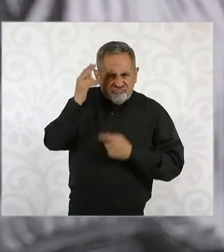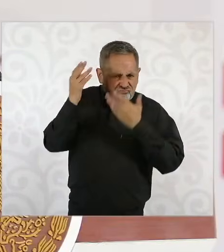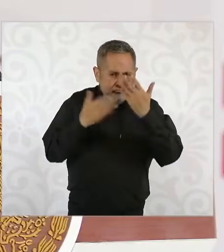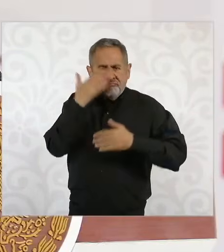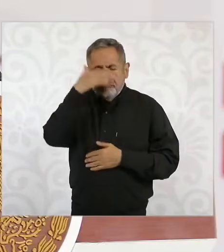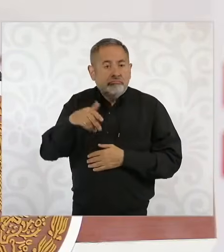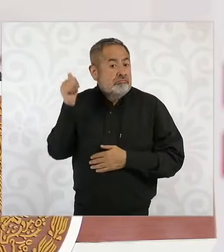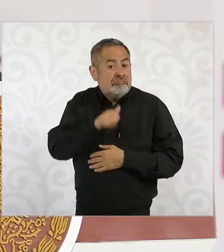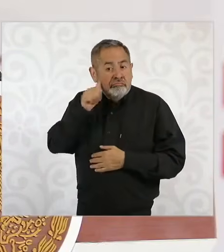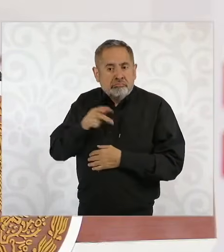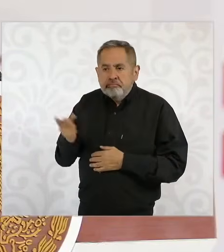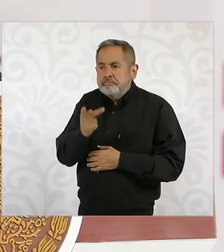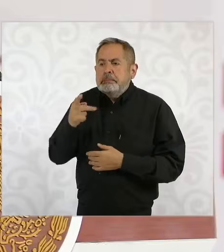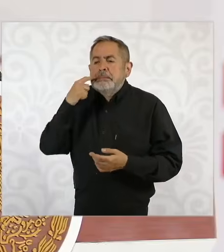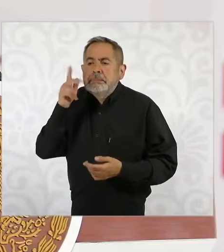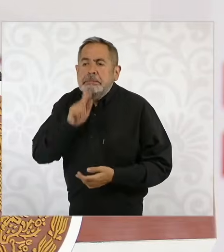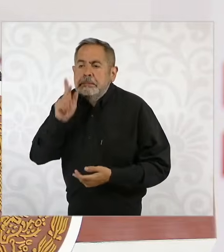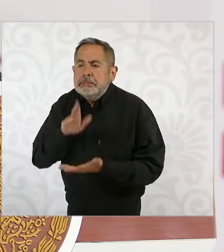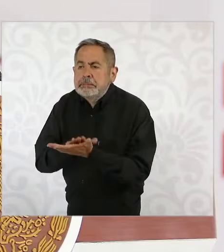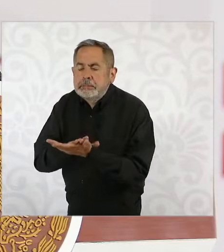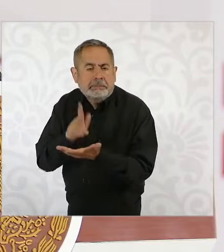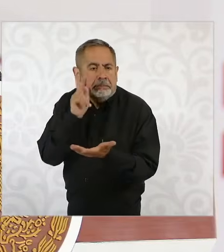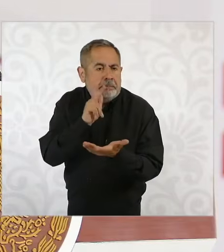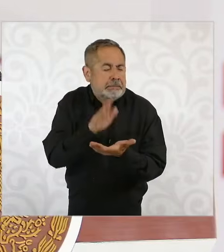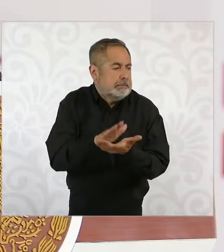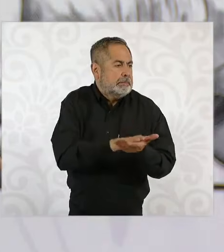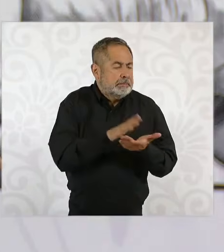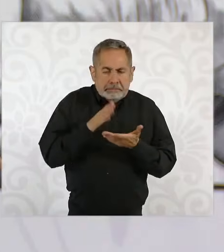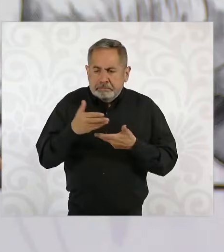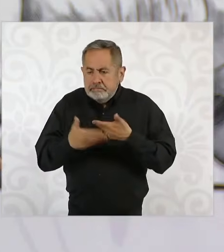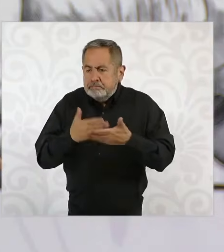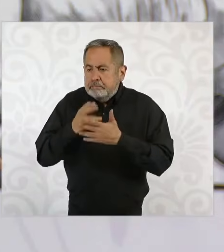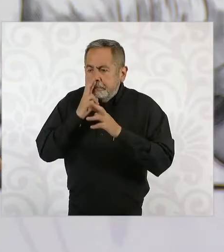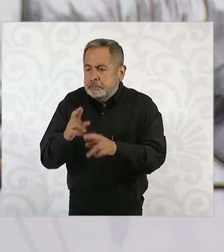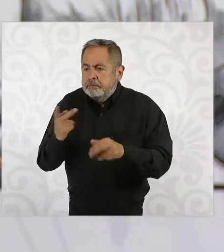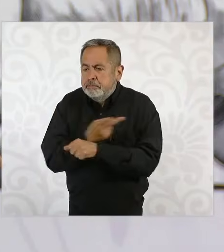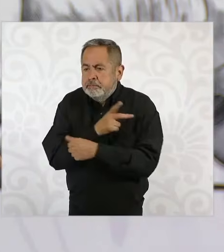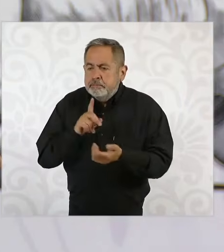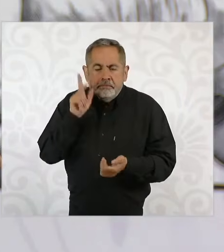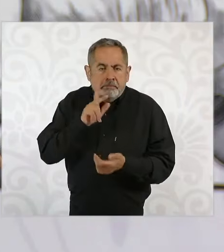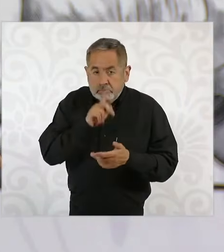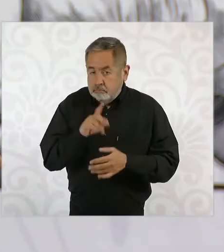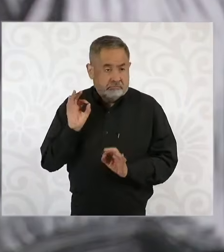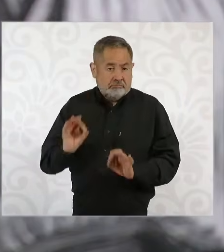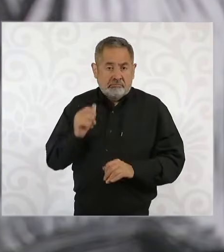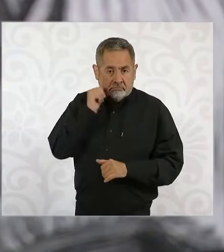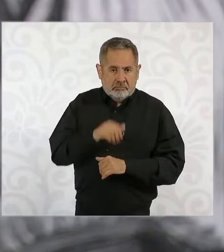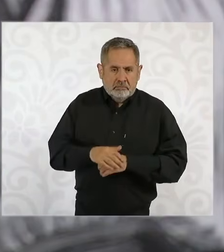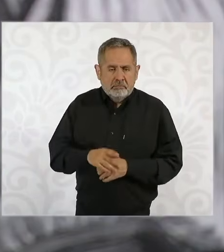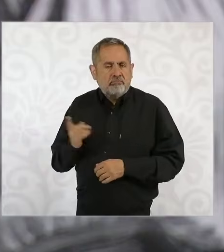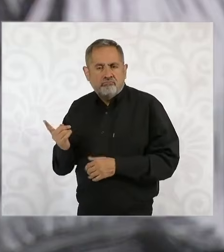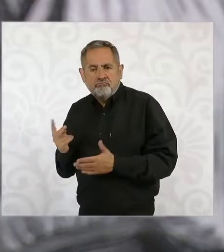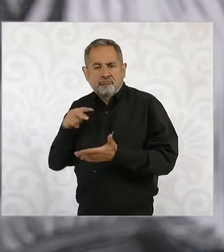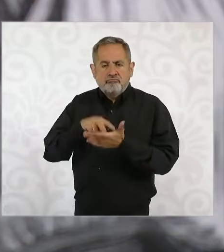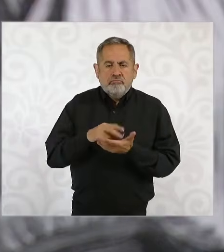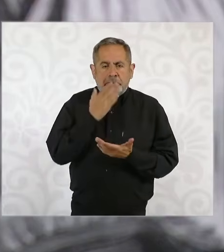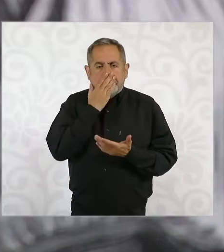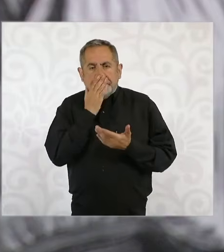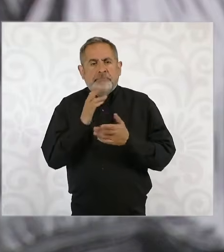comprobación de los resultados. Entonces eh ella va a entregar buenas cuentas en este segundo año.